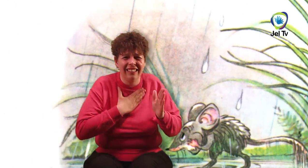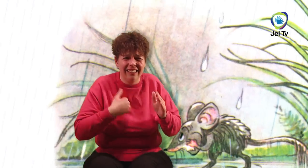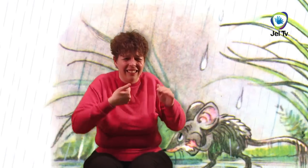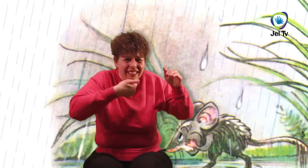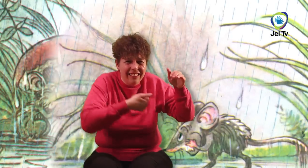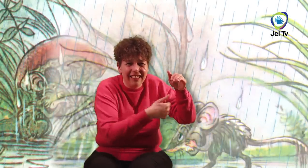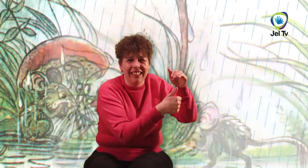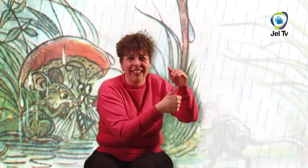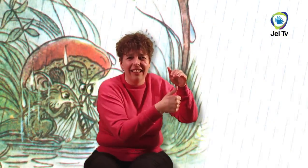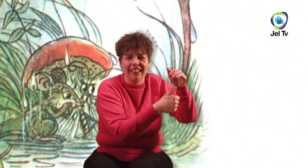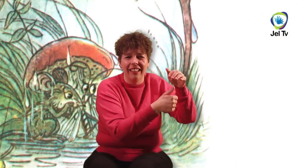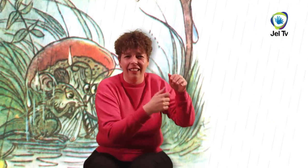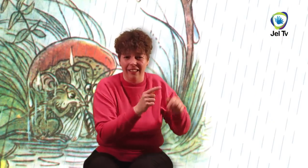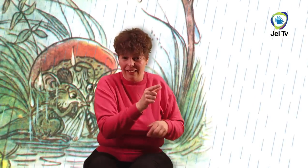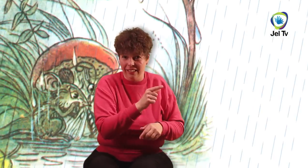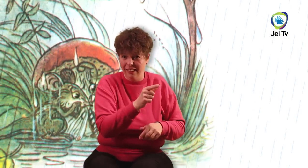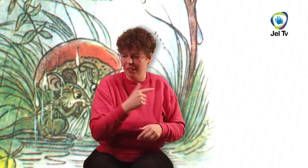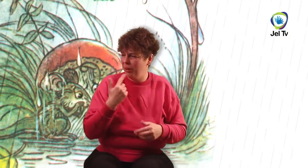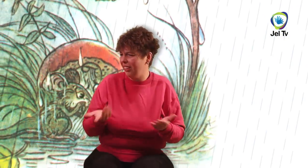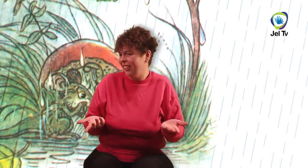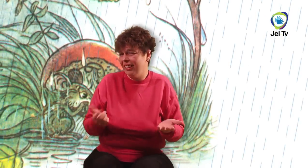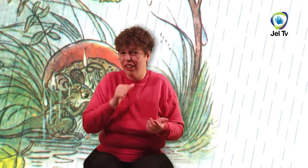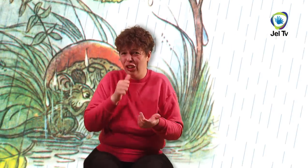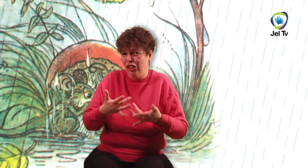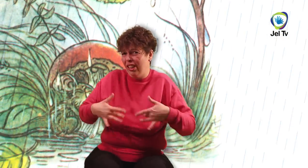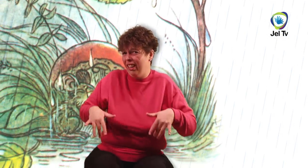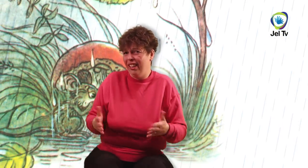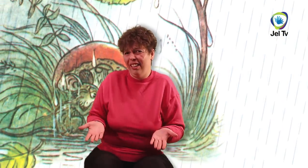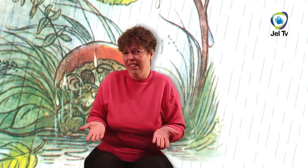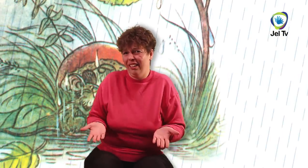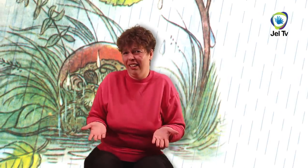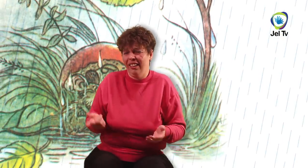Ugyan hogyan? Nincs itt már szabad hely.